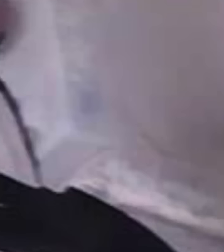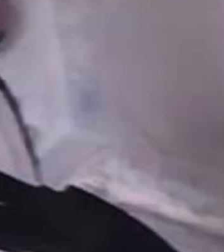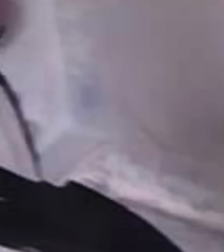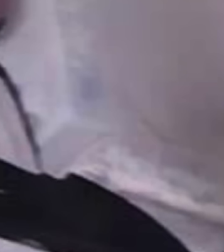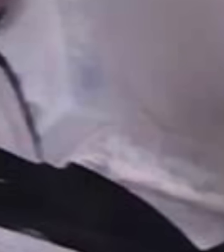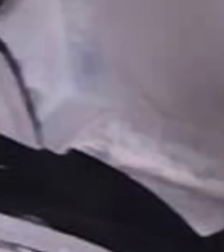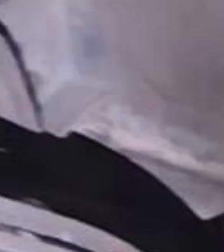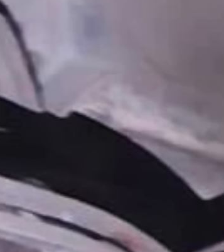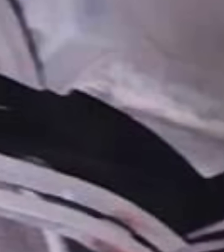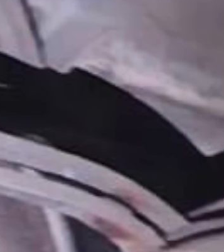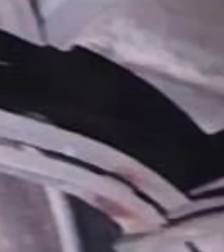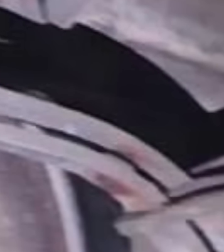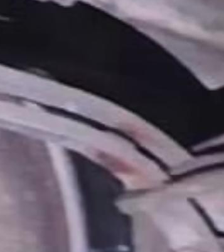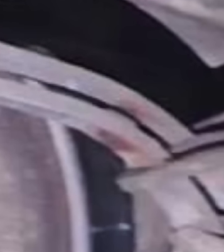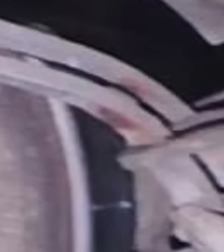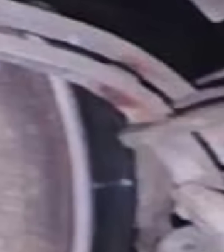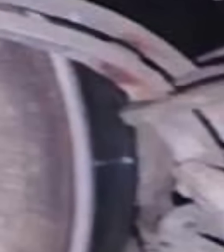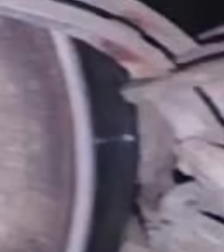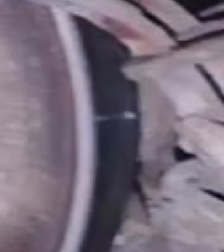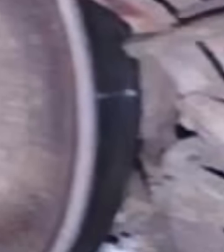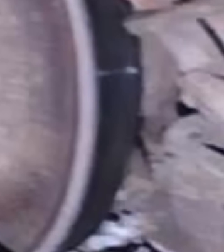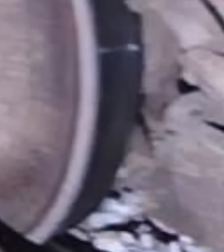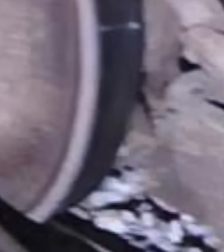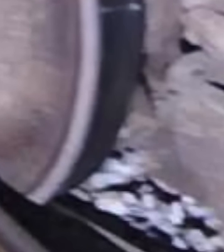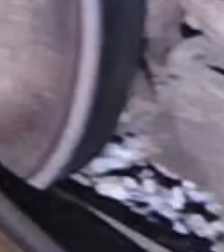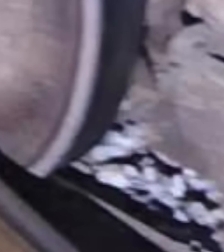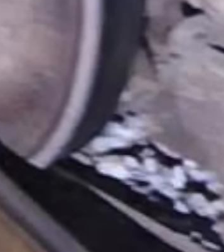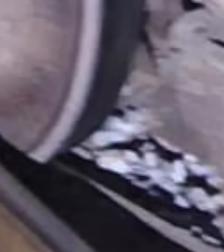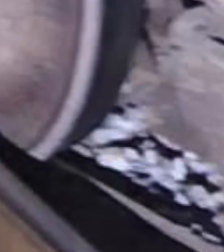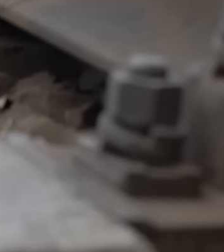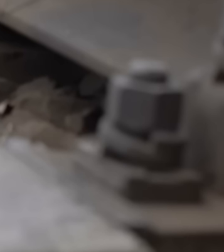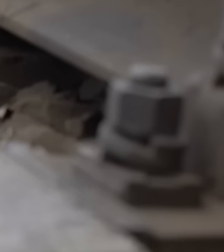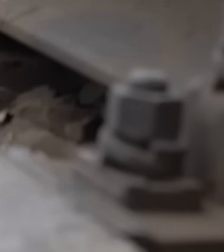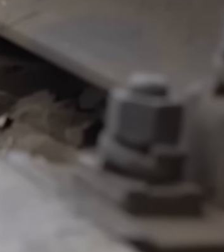un sabotaje detrás de estos descarrilamientos? Déjanos tu [música] opinión en los comentarios.